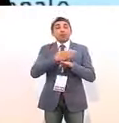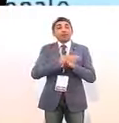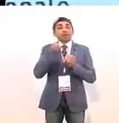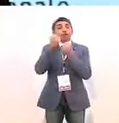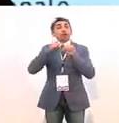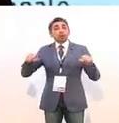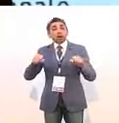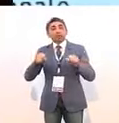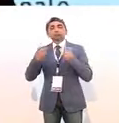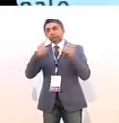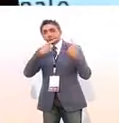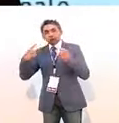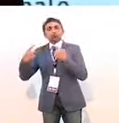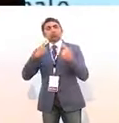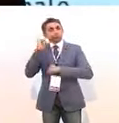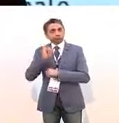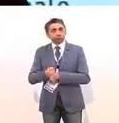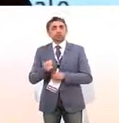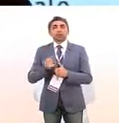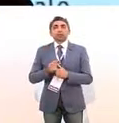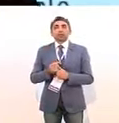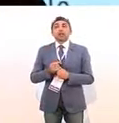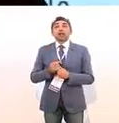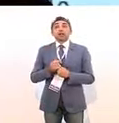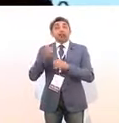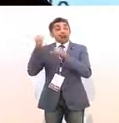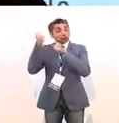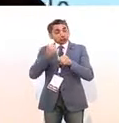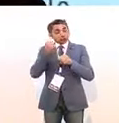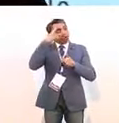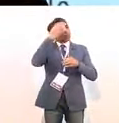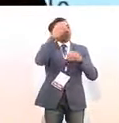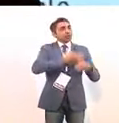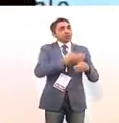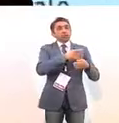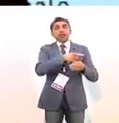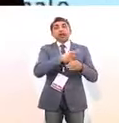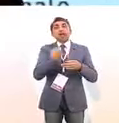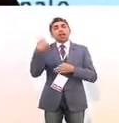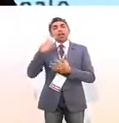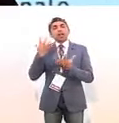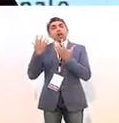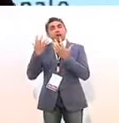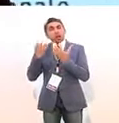Abbiamo discusso. Le istituzioni hanno deciso e ieri abbiamo accolto con un grande applauso